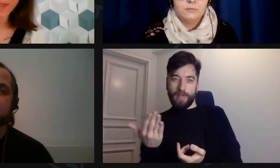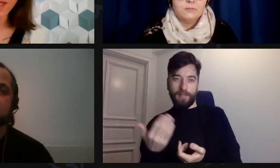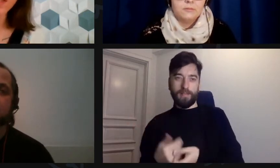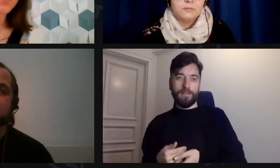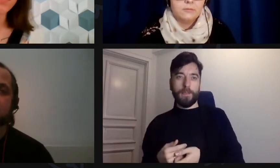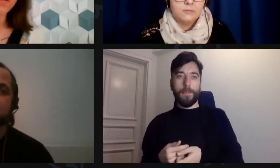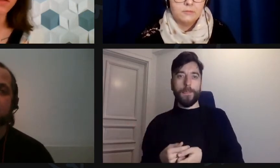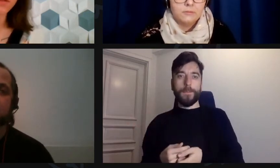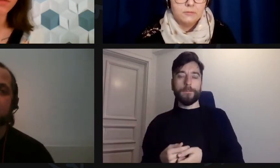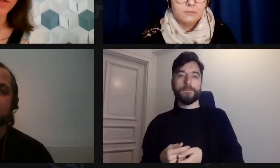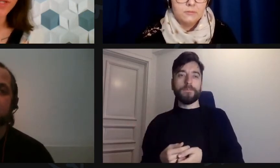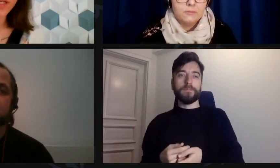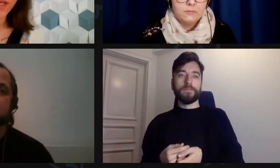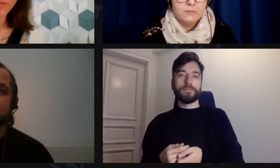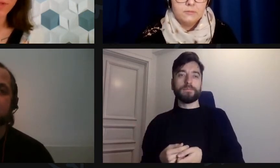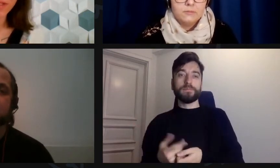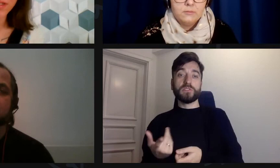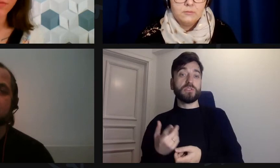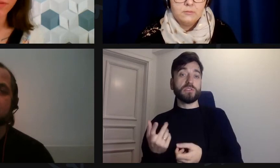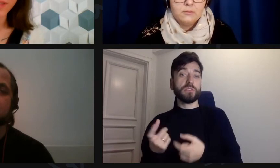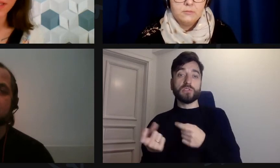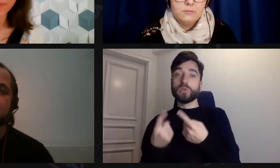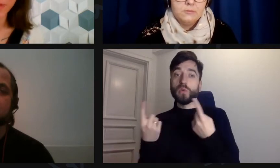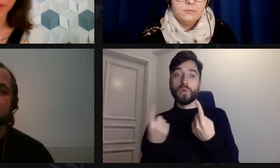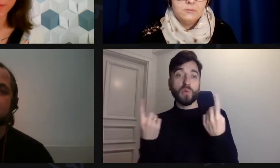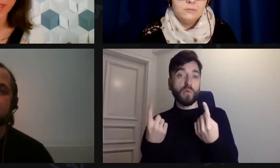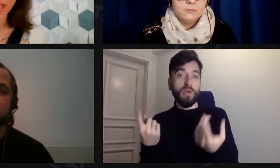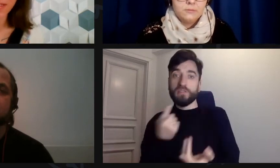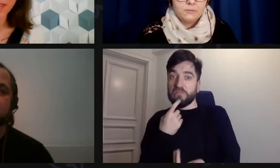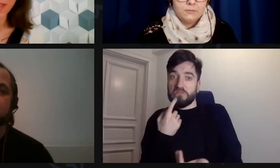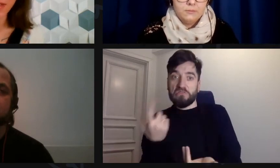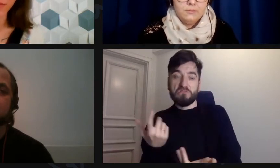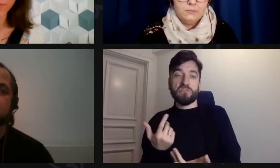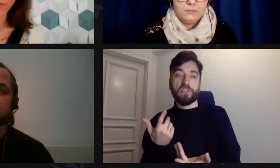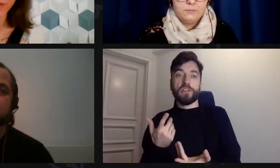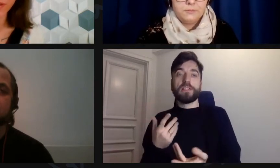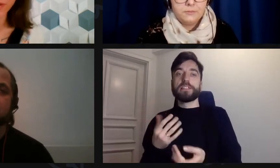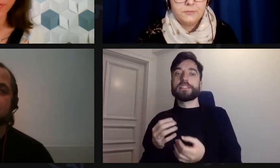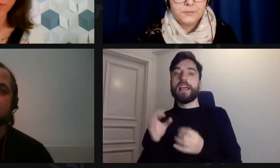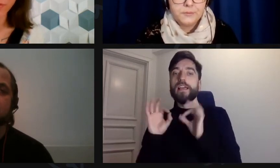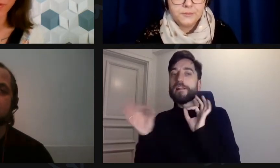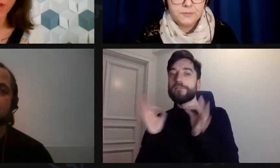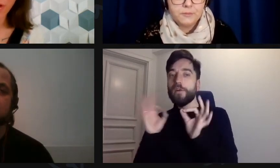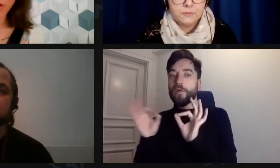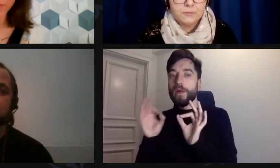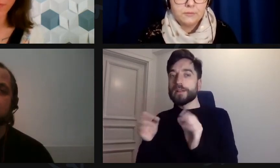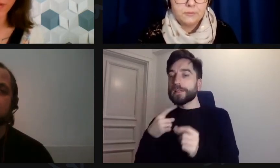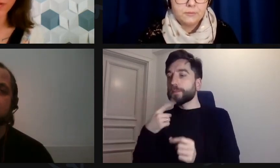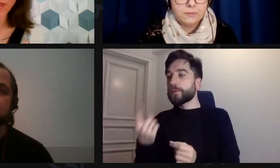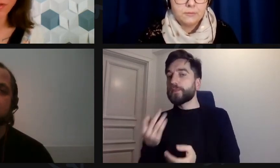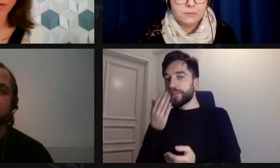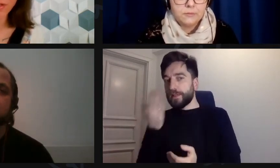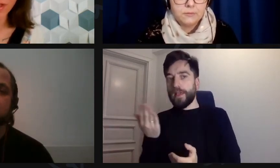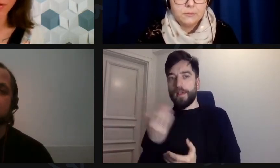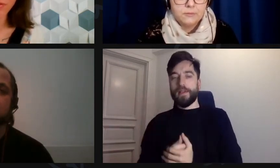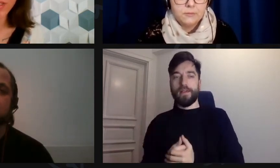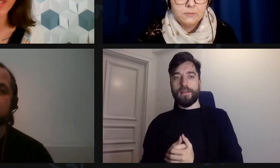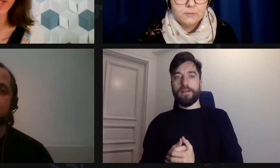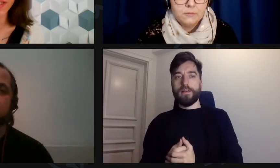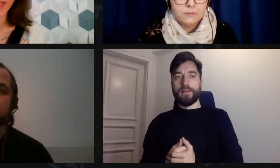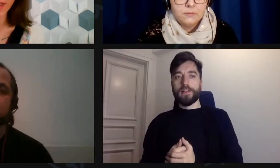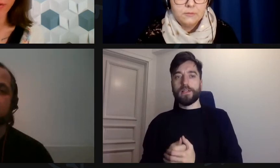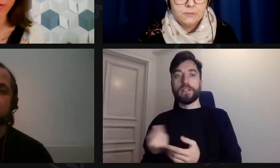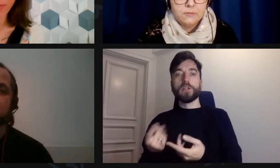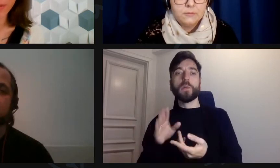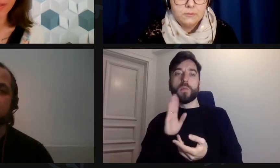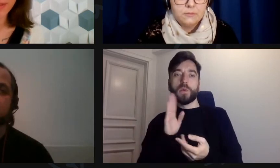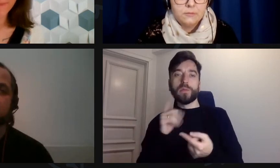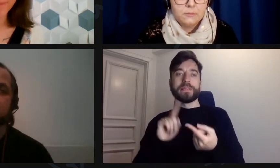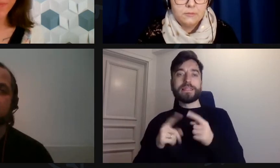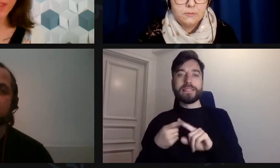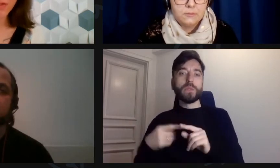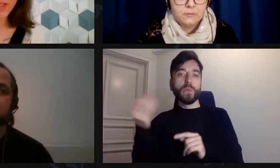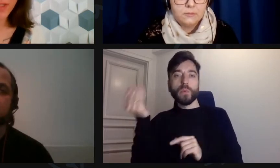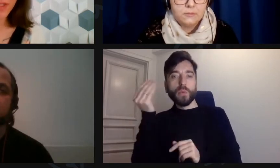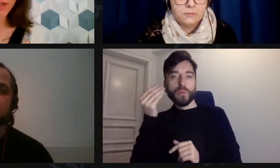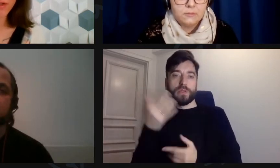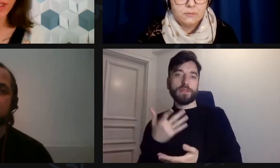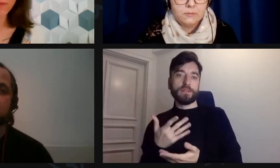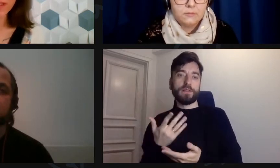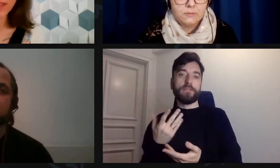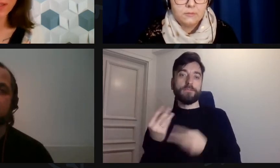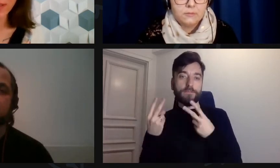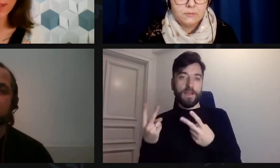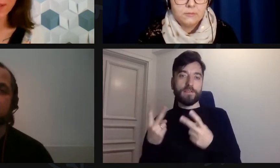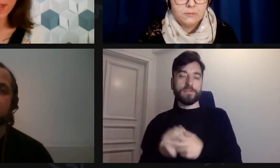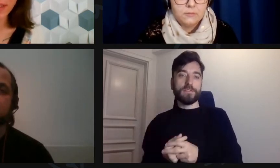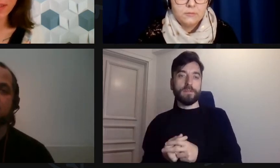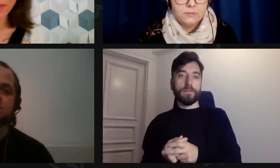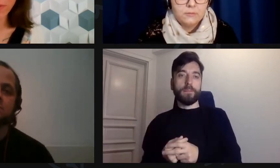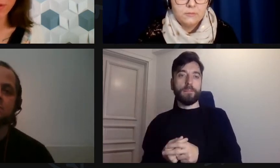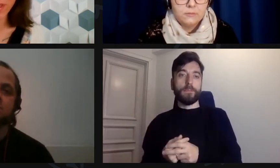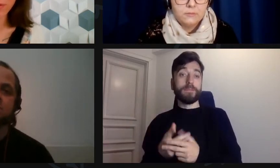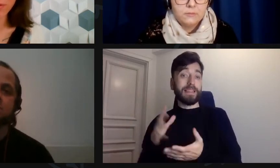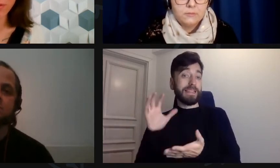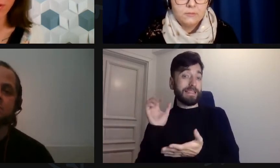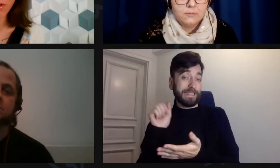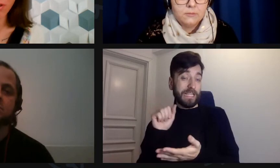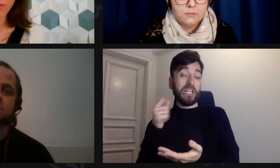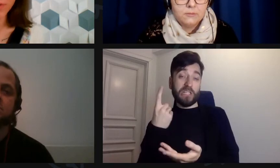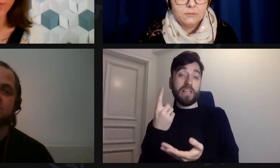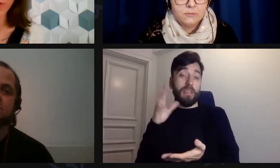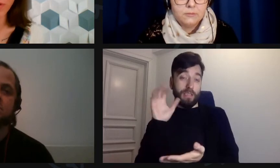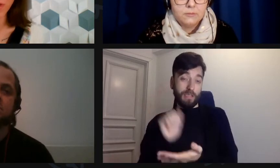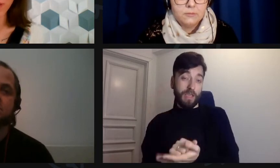i się coś dzieje i jak przekazać informacje, w odpowiedni sposób do stylu uczenia się danej osoby, jest to istotne i właśnie na tych jednych zajęciach może być to widoczne.